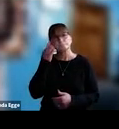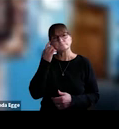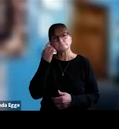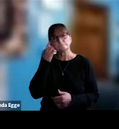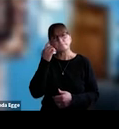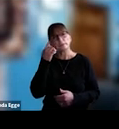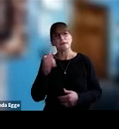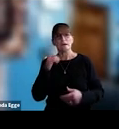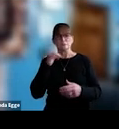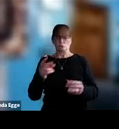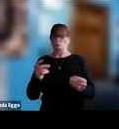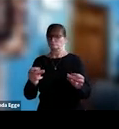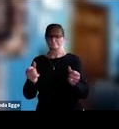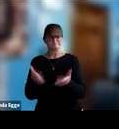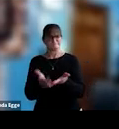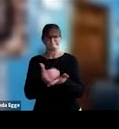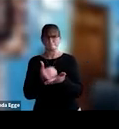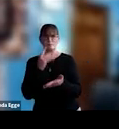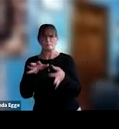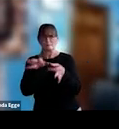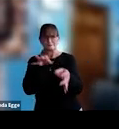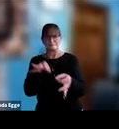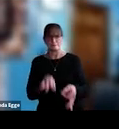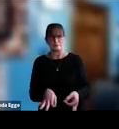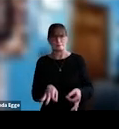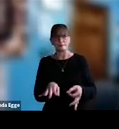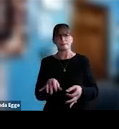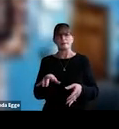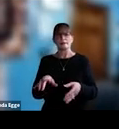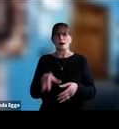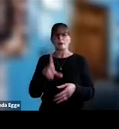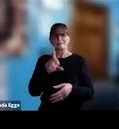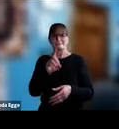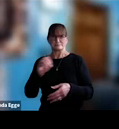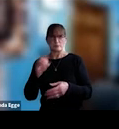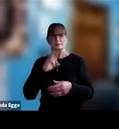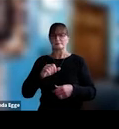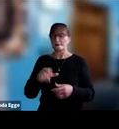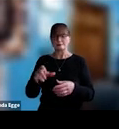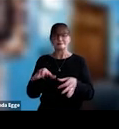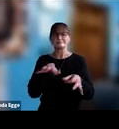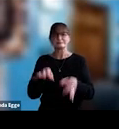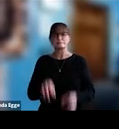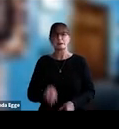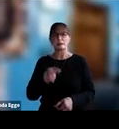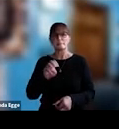Una revisión rápida de la definición de discapacidad o la... Disculpen, la definición de materialidad.